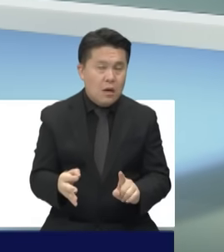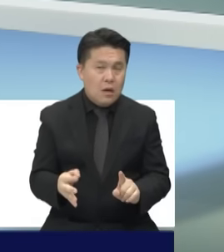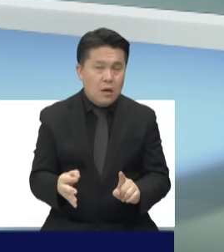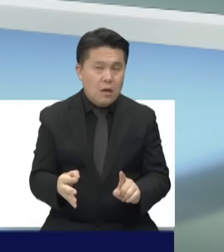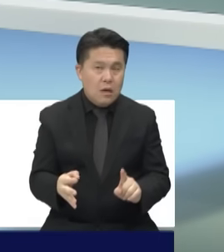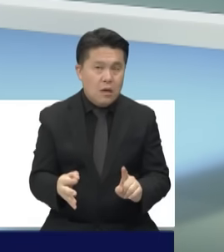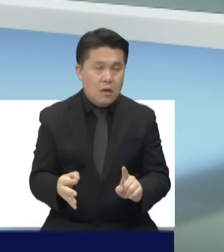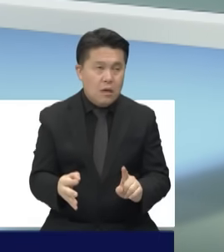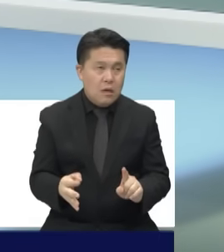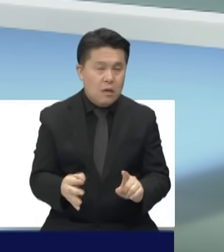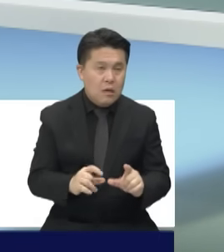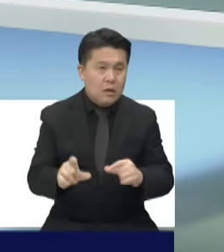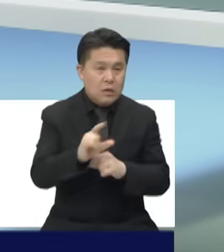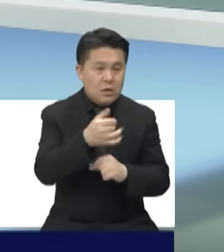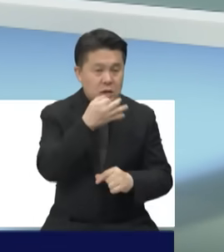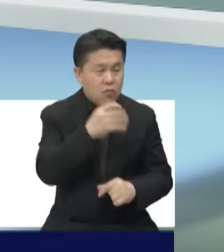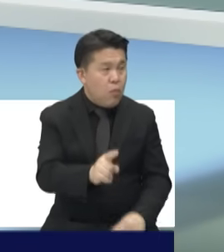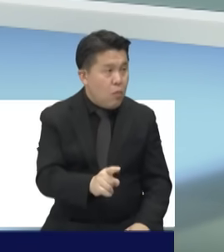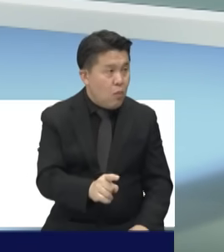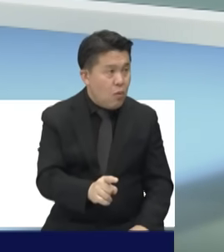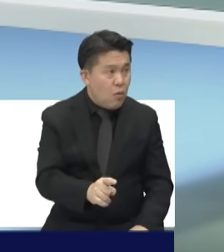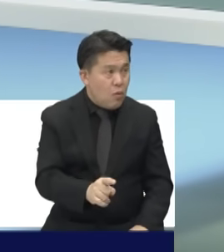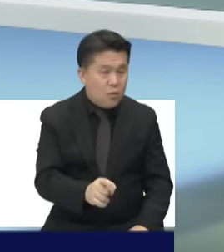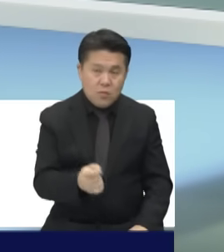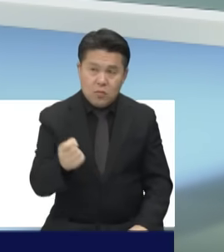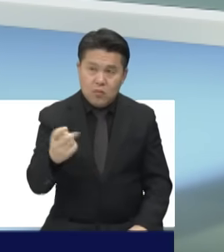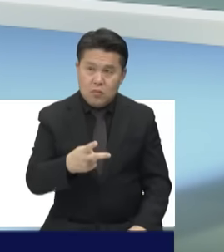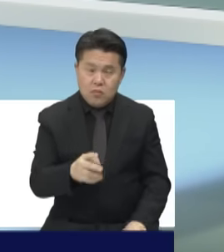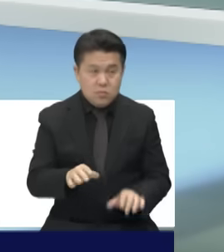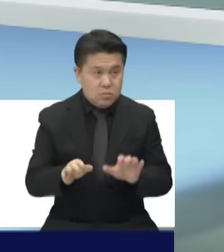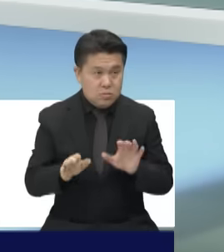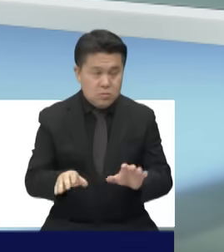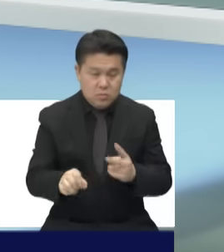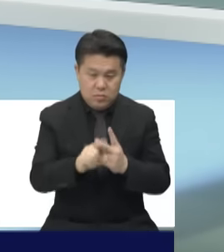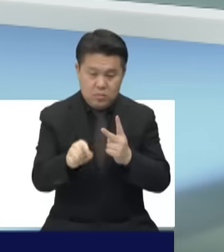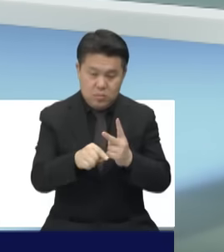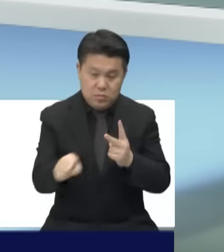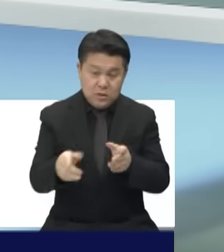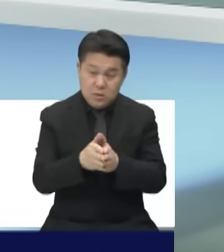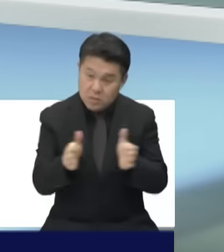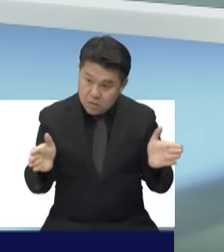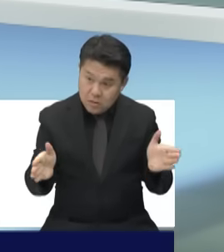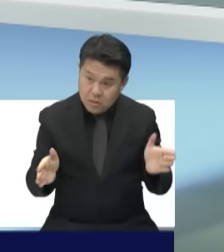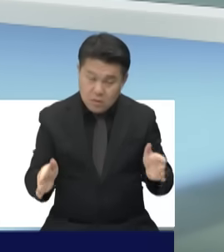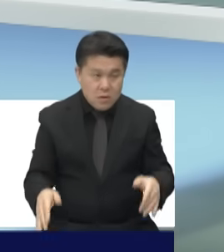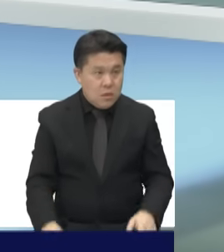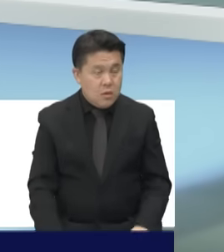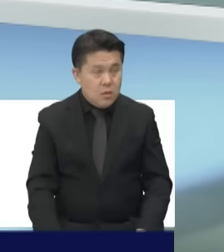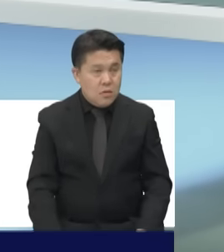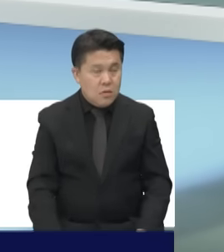줄게 되면 재정이 더 악화될 수밖에 없는데 게다가 당장 2월분부터 적용을 한다 그러니까 혹시 이것도 4월 총선용